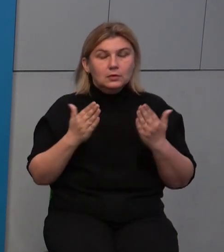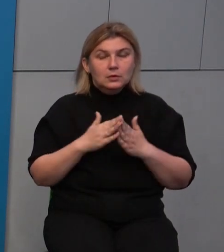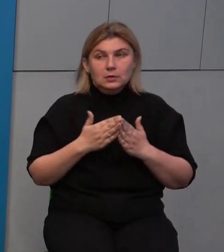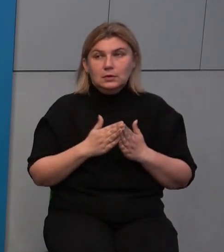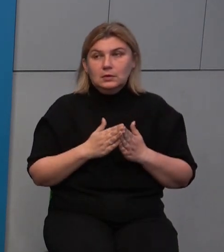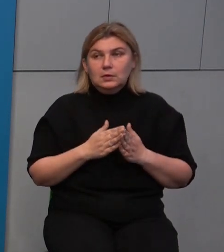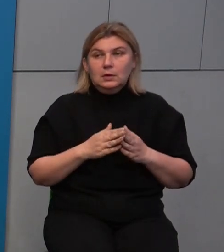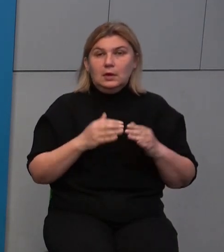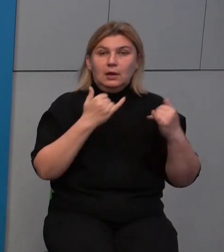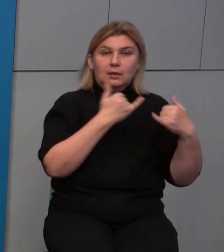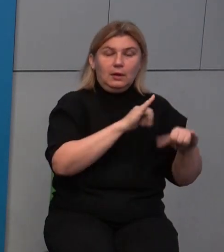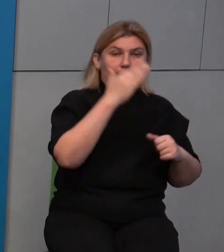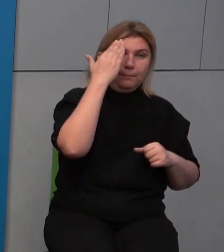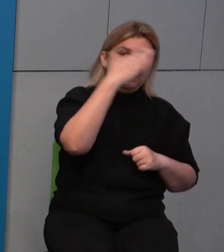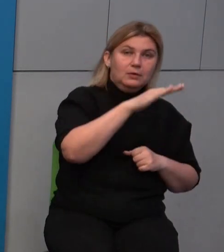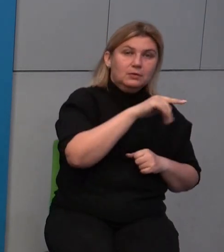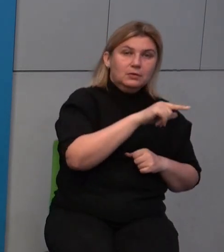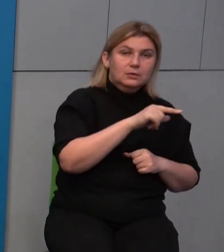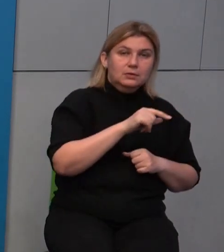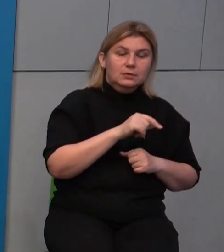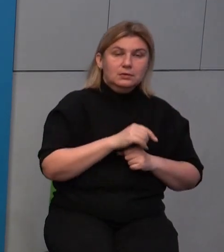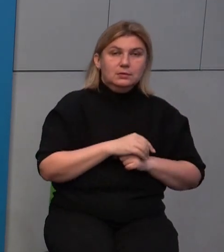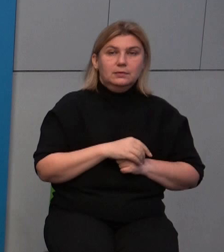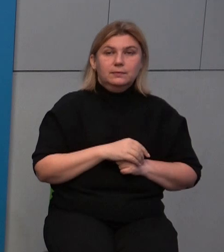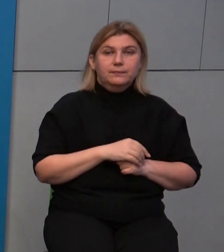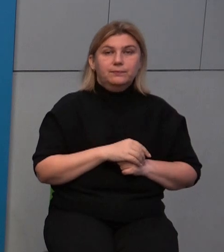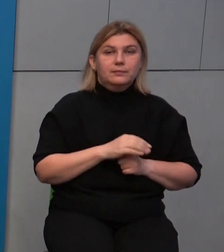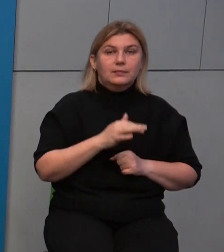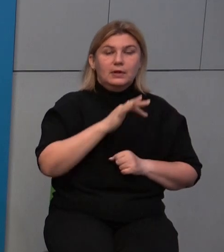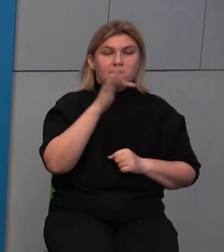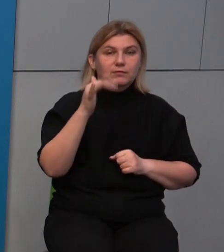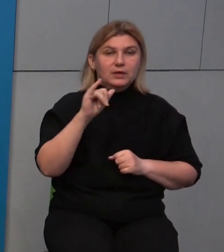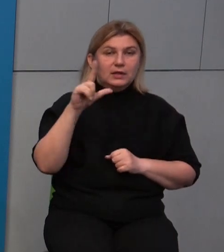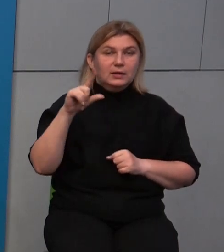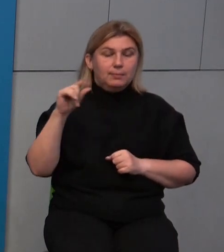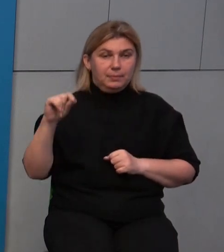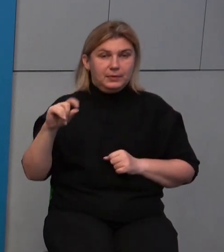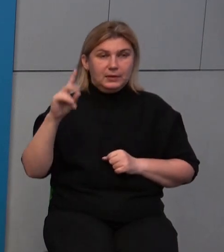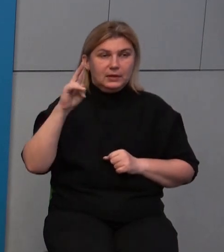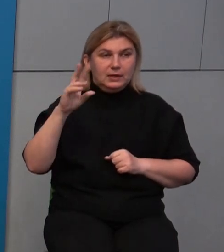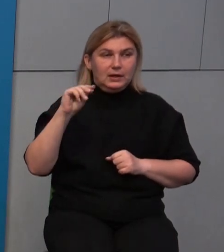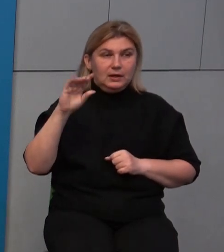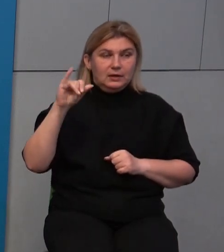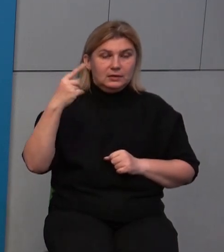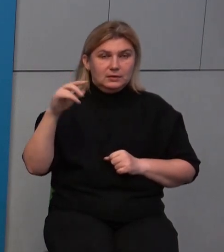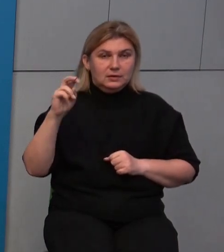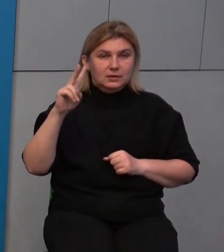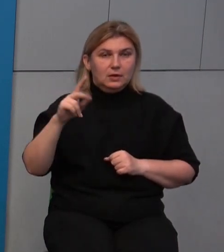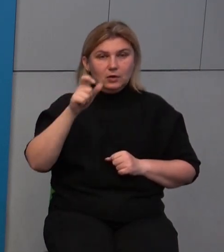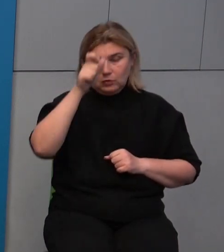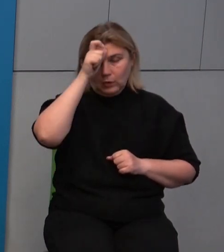innego mistrza science fiction, czyli Philipa K. Dicka. Mam tutaj na myśli powieść "Człowiek z Wysokiego Zamku".